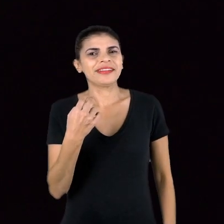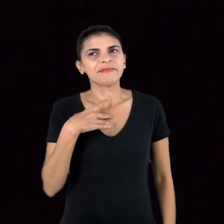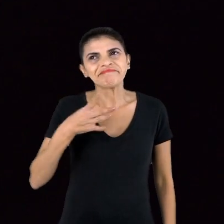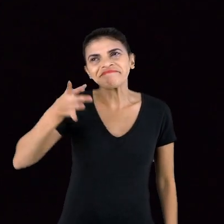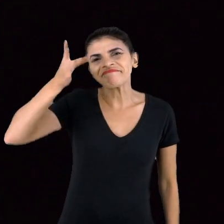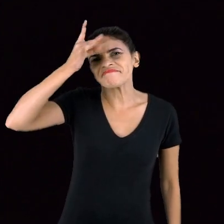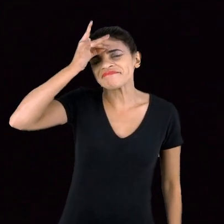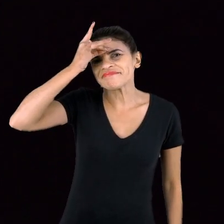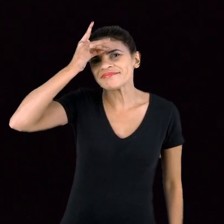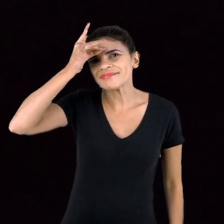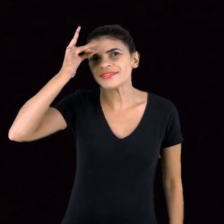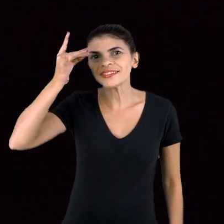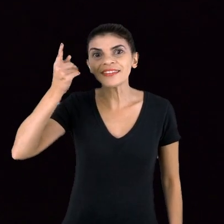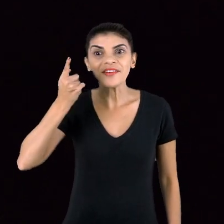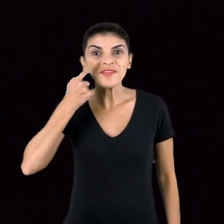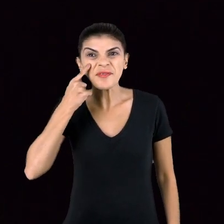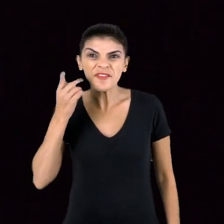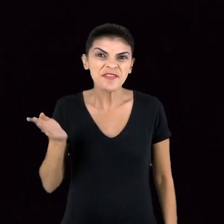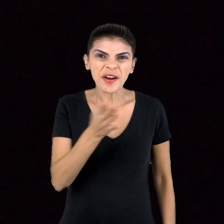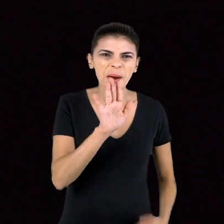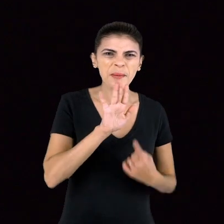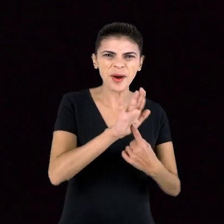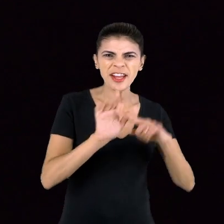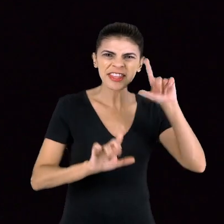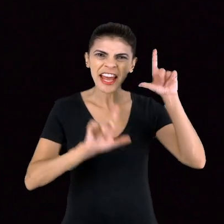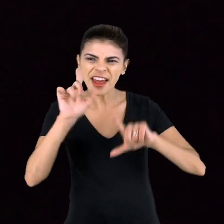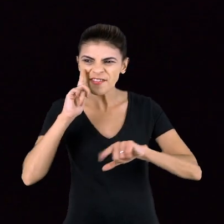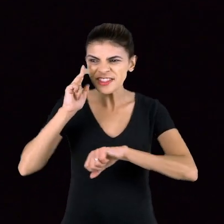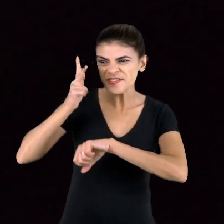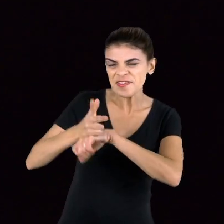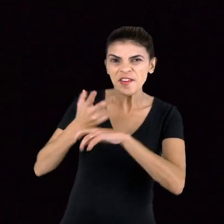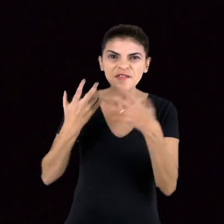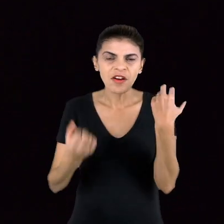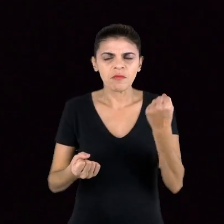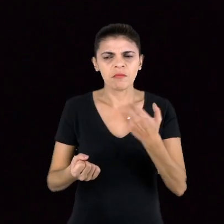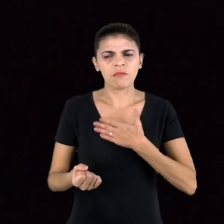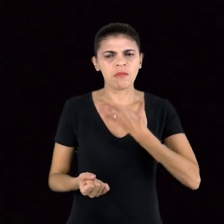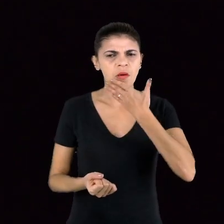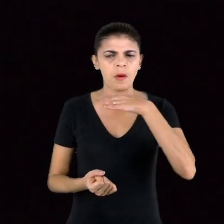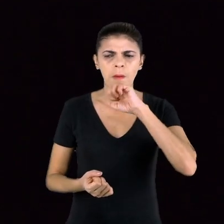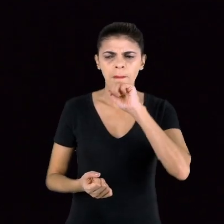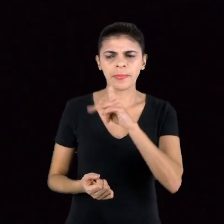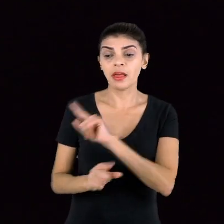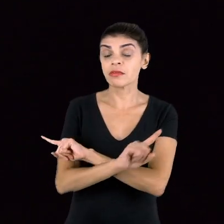"Vamos levar na televisão! Vamos fazer isso!", né? "Vamos!" Aí meu pai falou: "Não vai levar pra lugar nenhum!